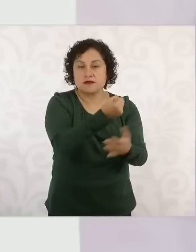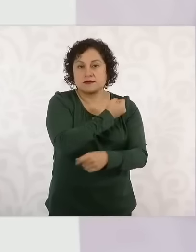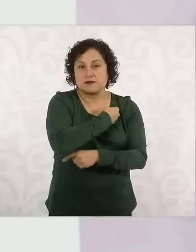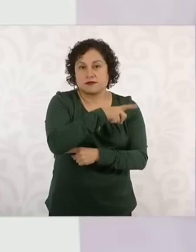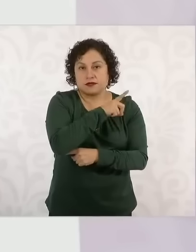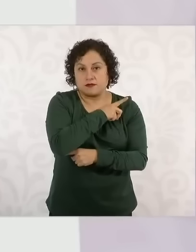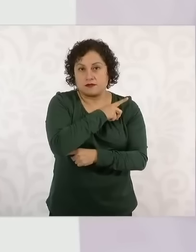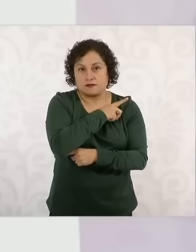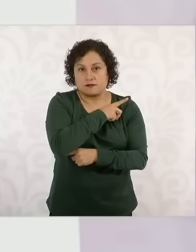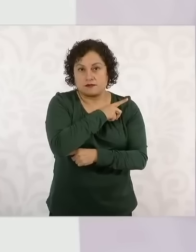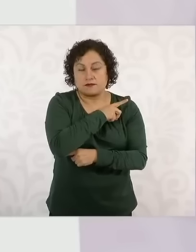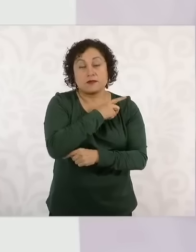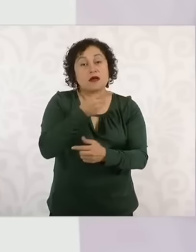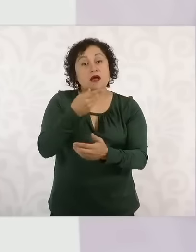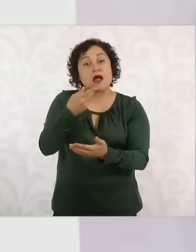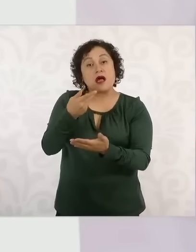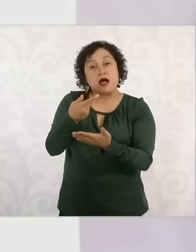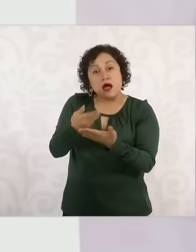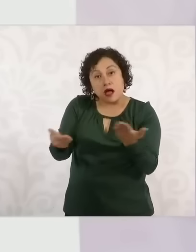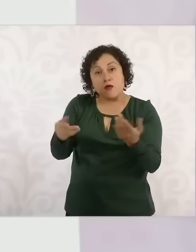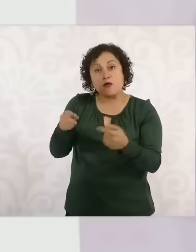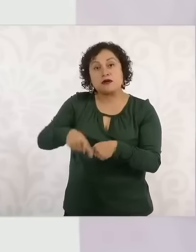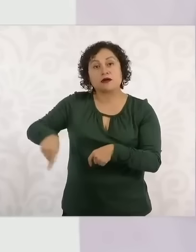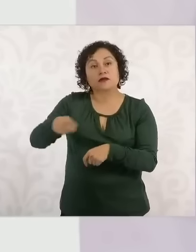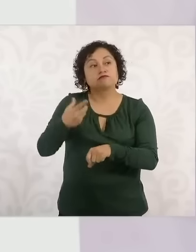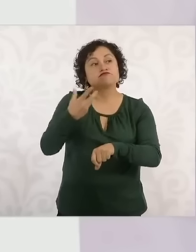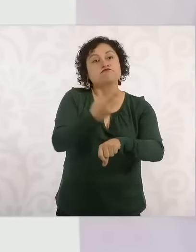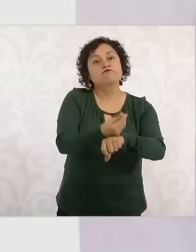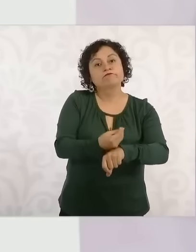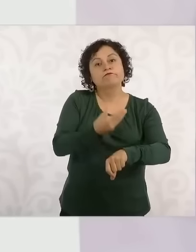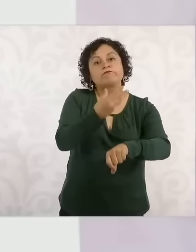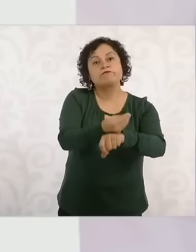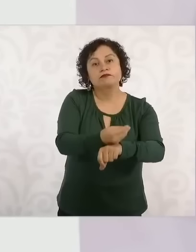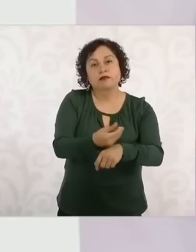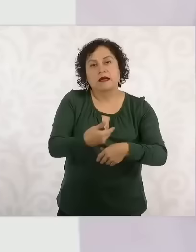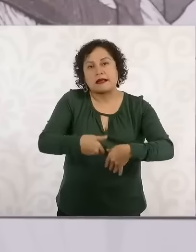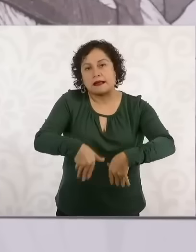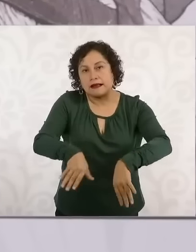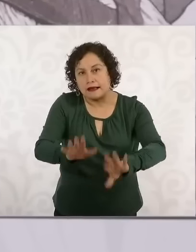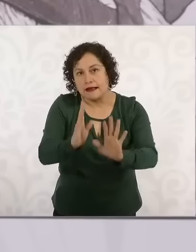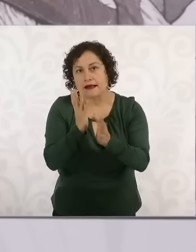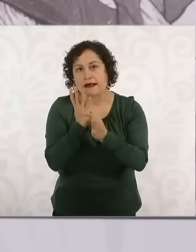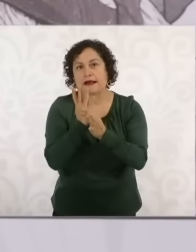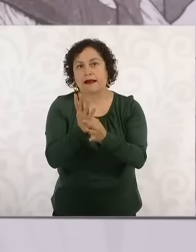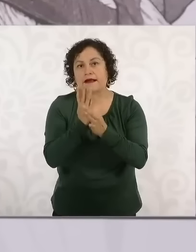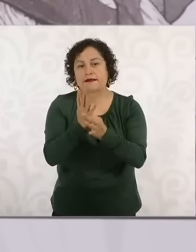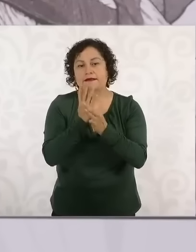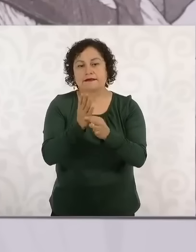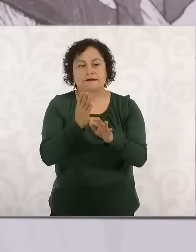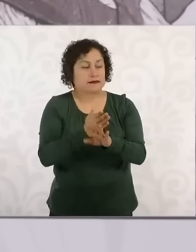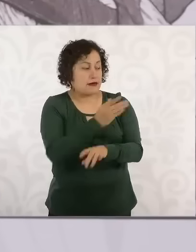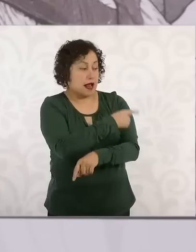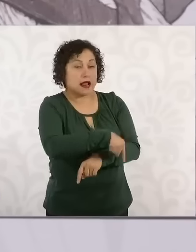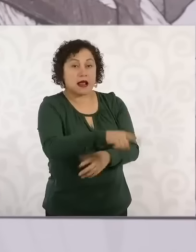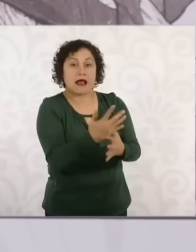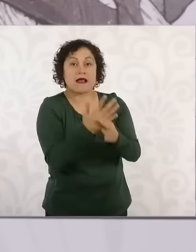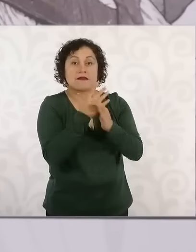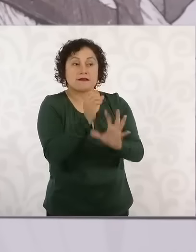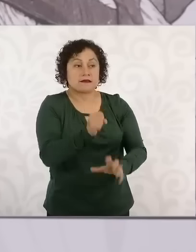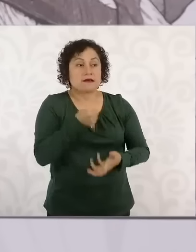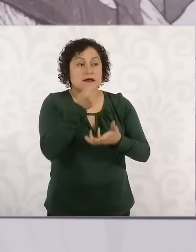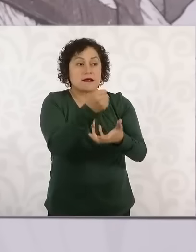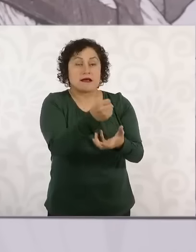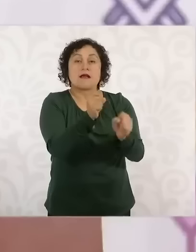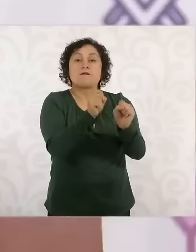Se hicieron con ese recurso supuestamente 90 hospitales.